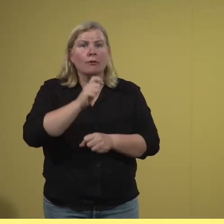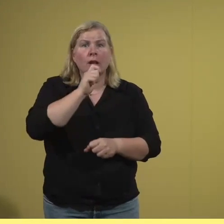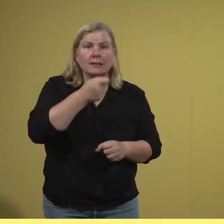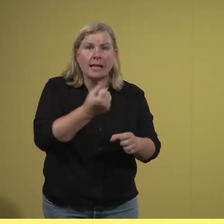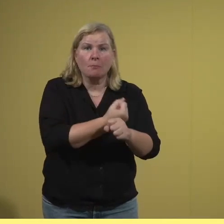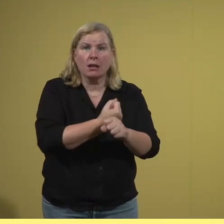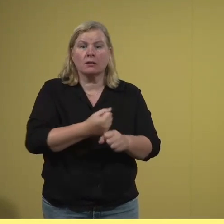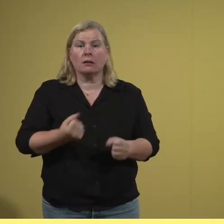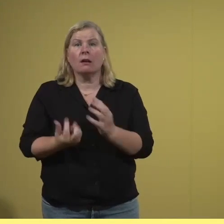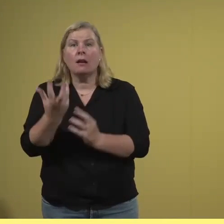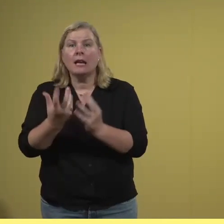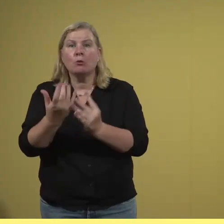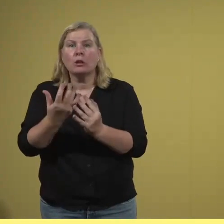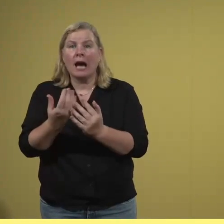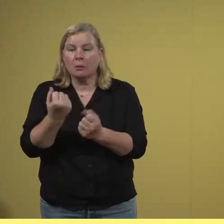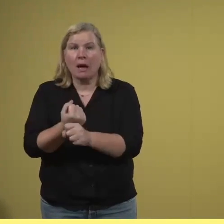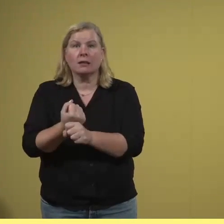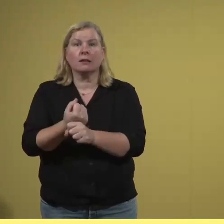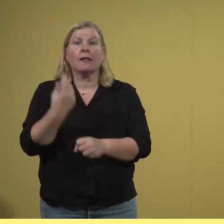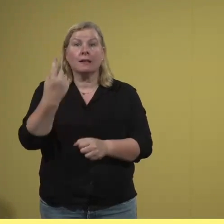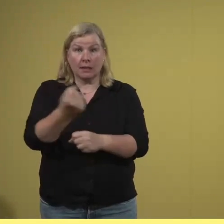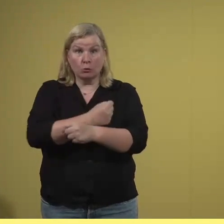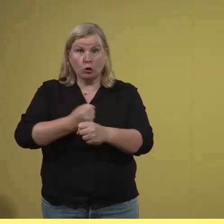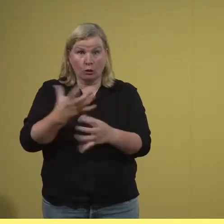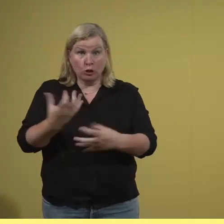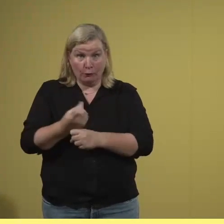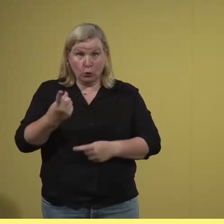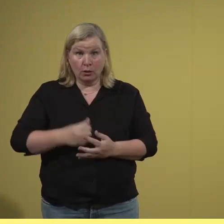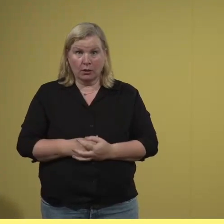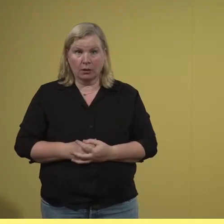Mal eine Limo genießen, mal zum selbst Kochen? Wie ist das?